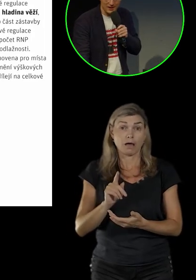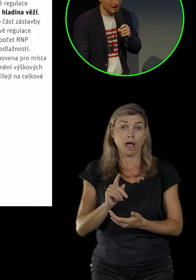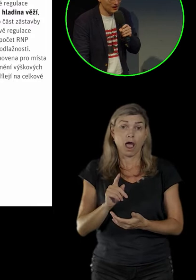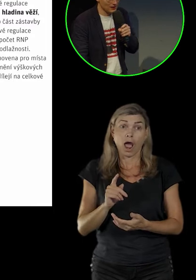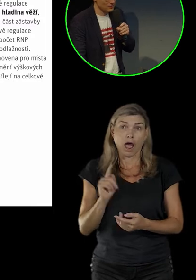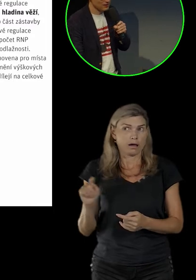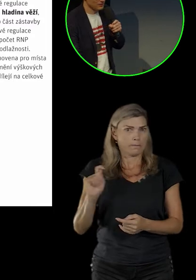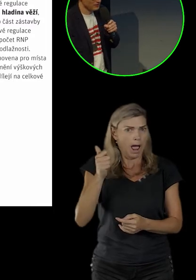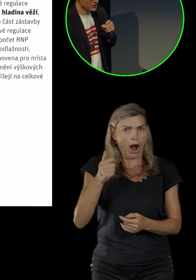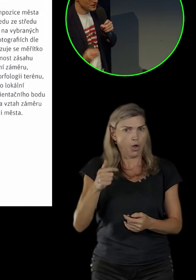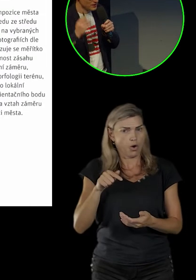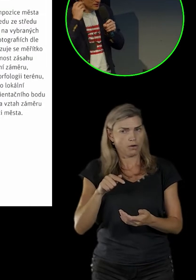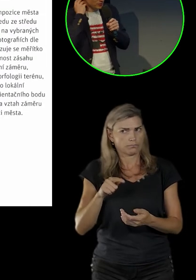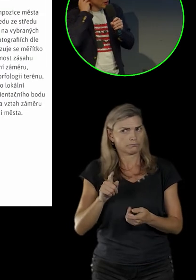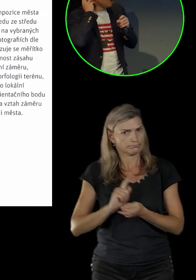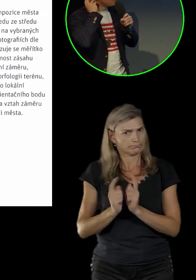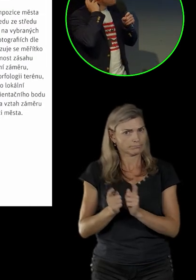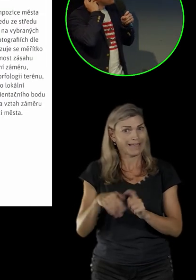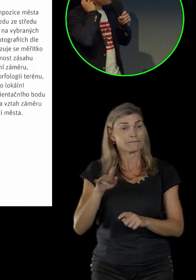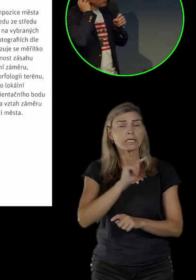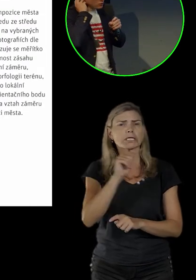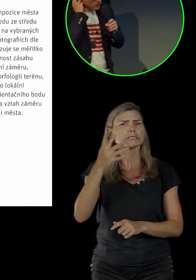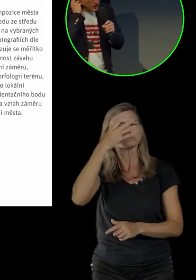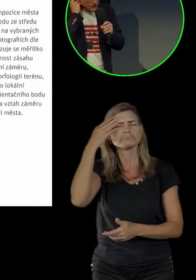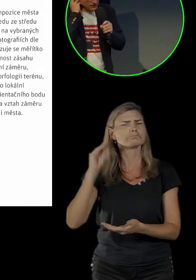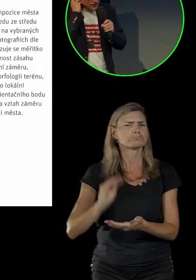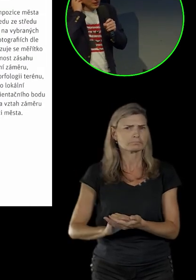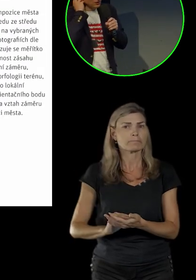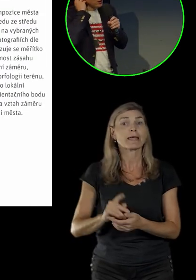a většina lidí na ni zapomíná, je posuzování viditelnosti,